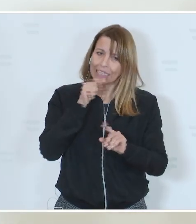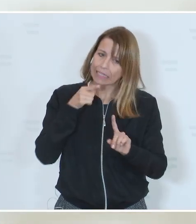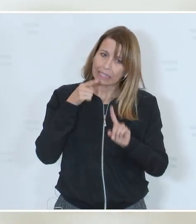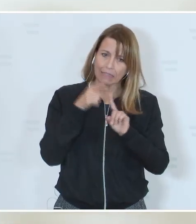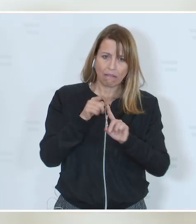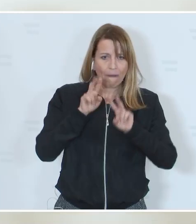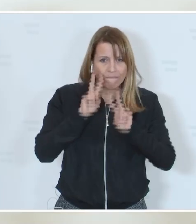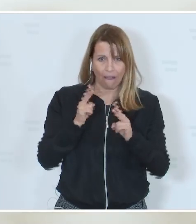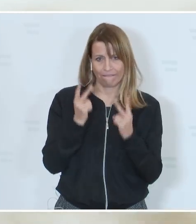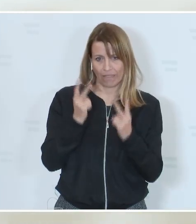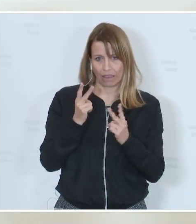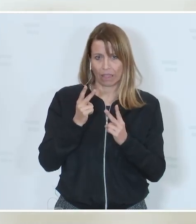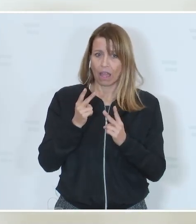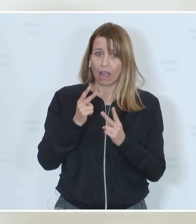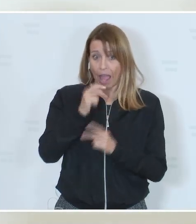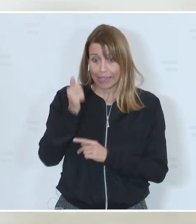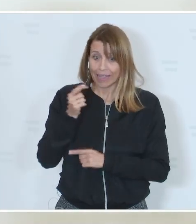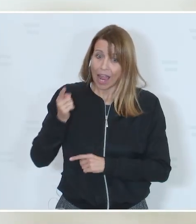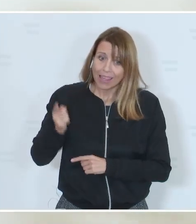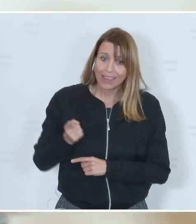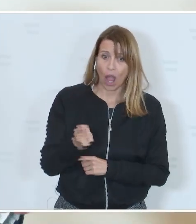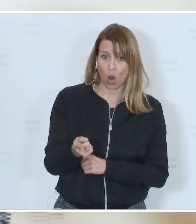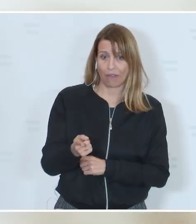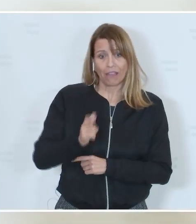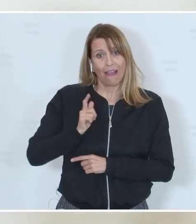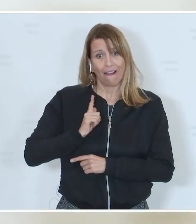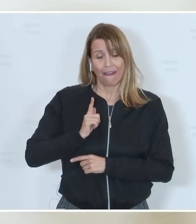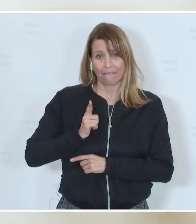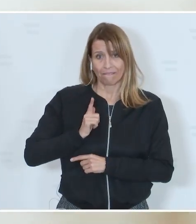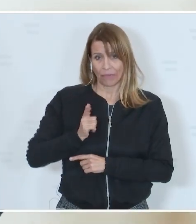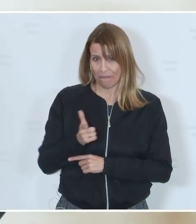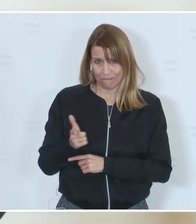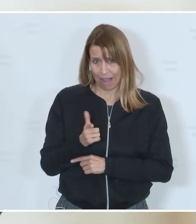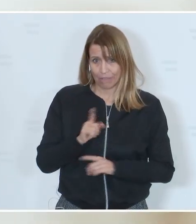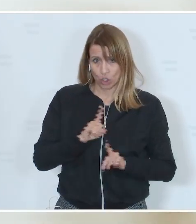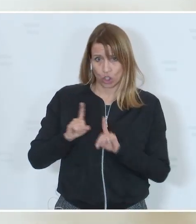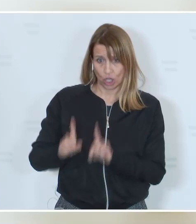Wir brauchen einen dauerhaften Waffenstillstand. Verzeihung, ich weiß, dass die Hamas gänzlich aus